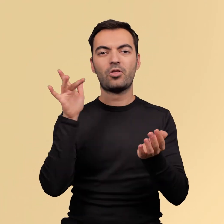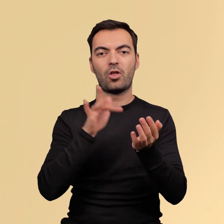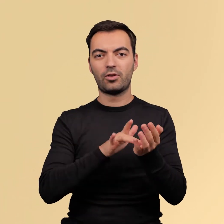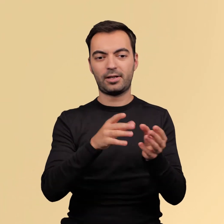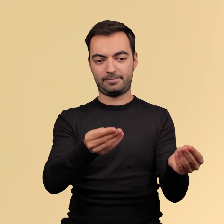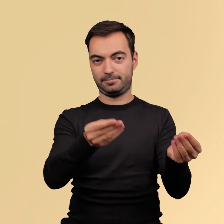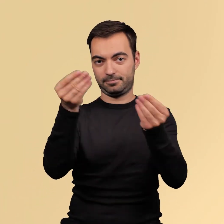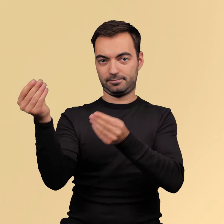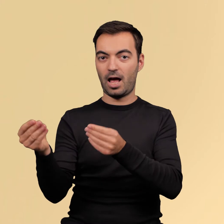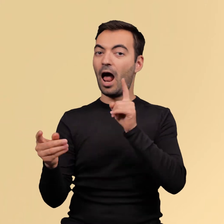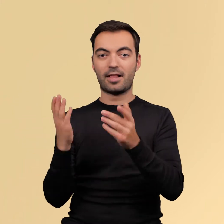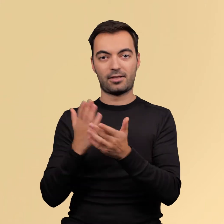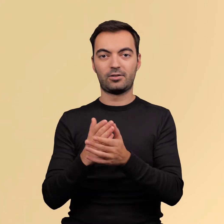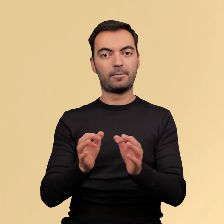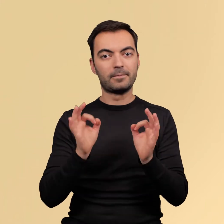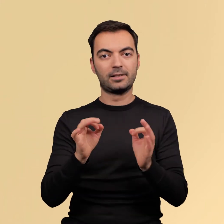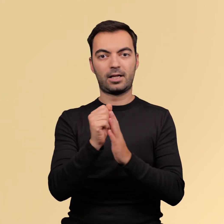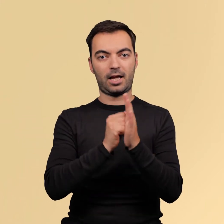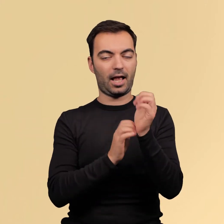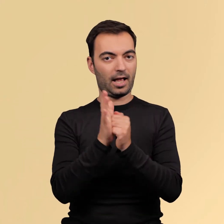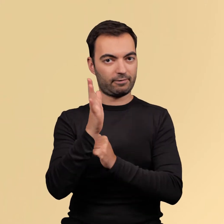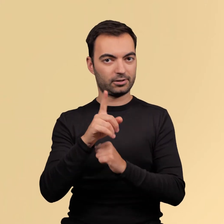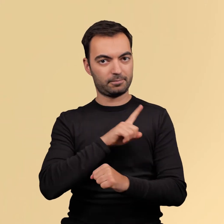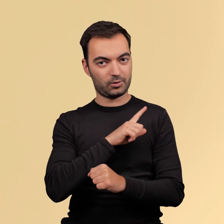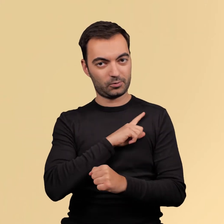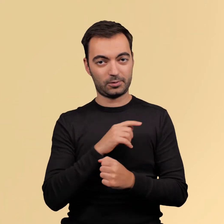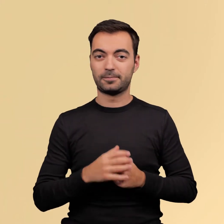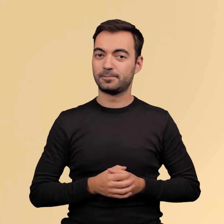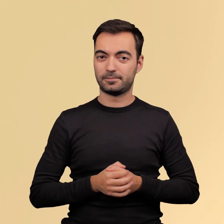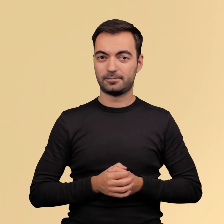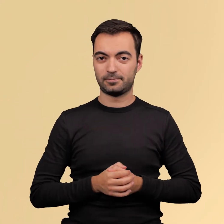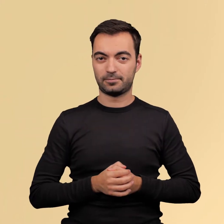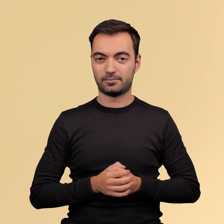Eksponaty można dotykać i przenosić tylko w odpowiednich rękawiczkach.